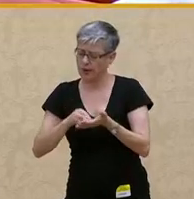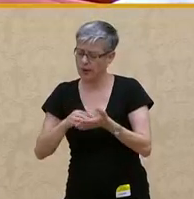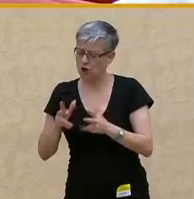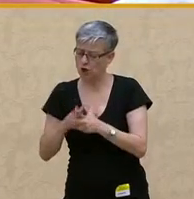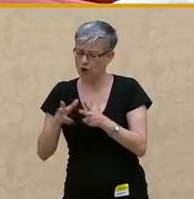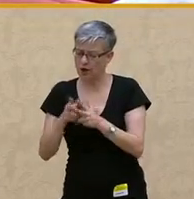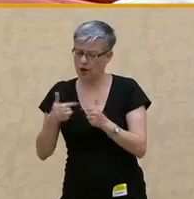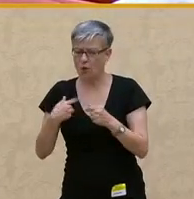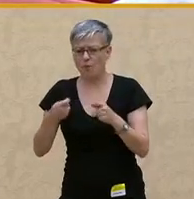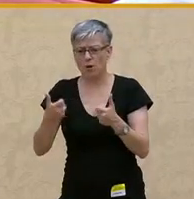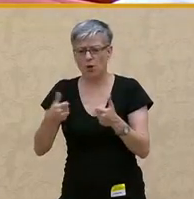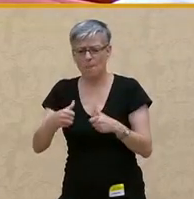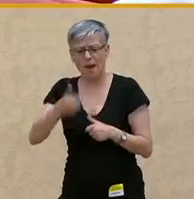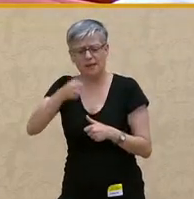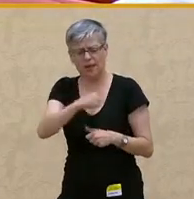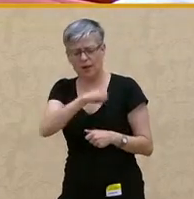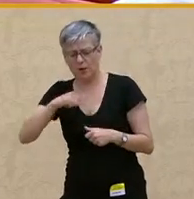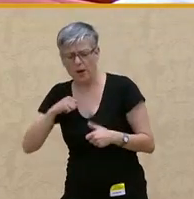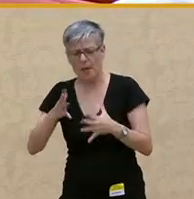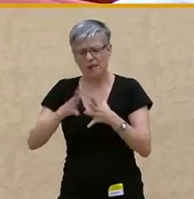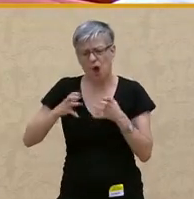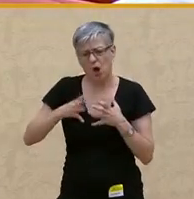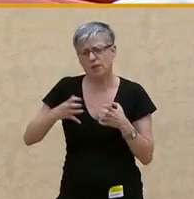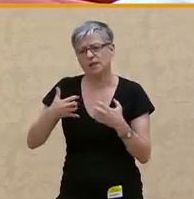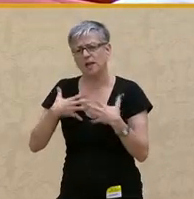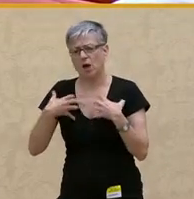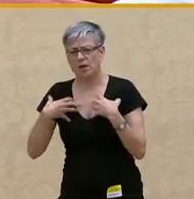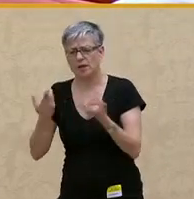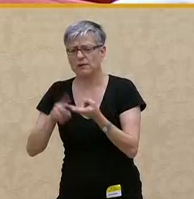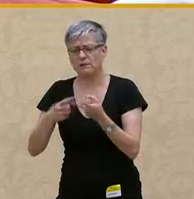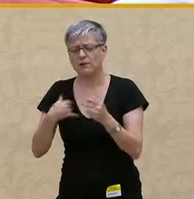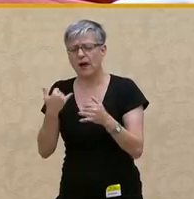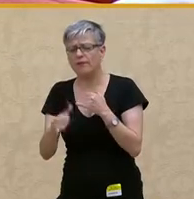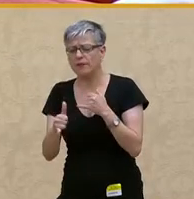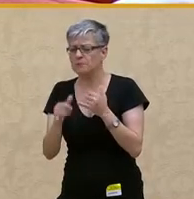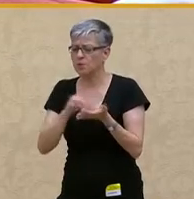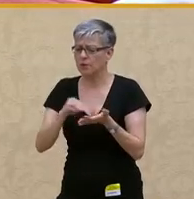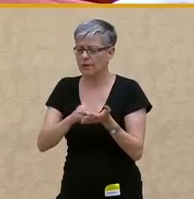como personas, nos hace más individualistas, más egoístas, y nos damos cuenta de las necesidades